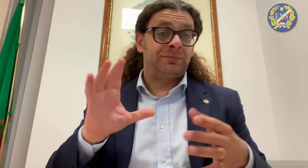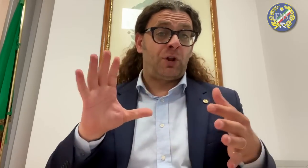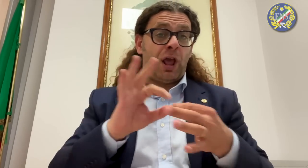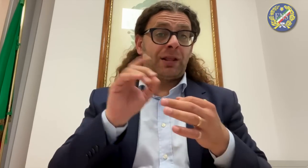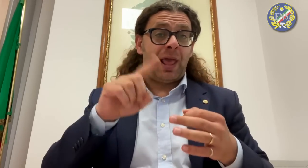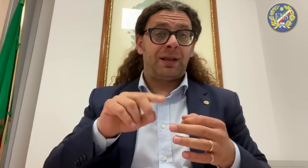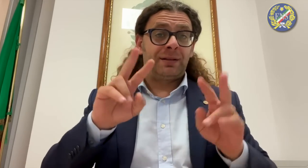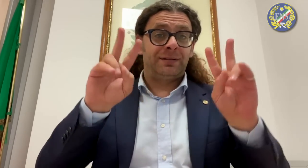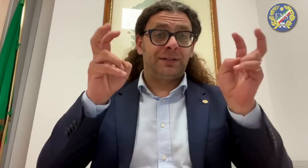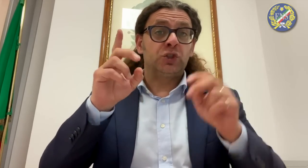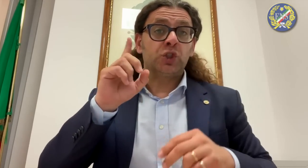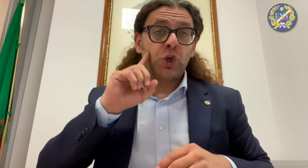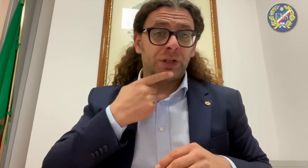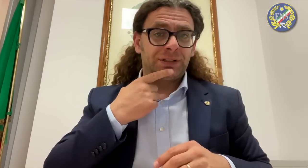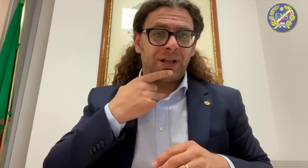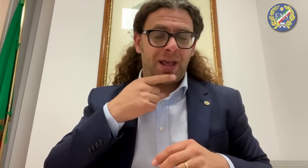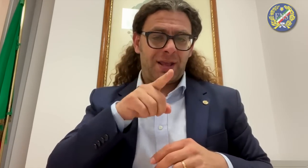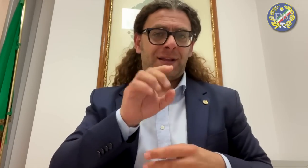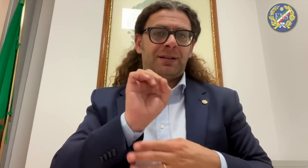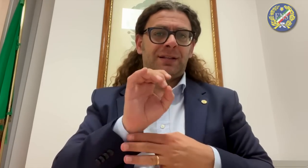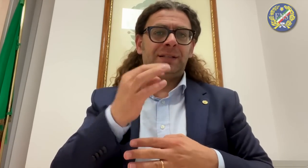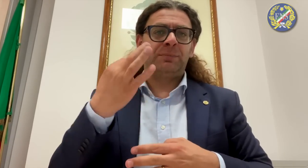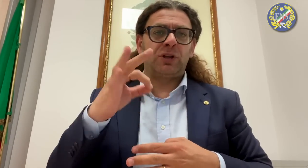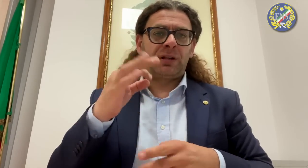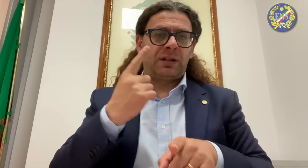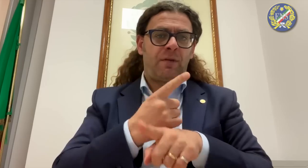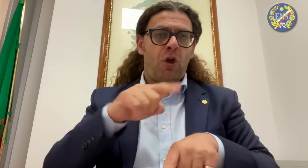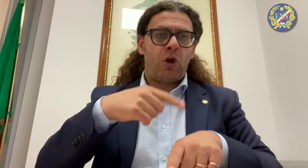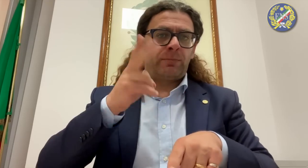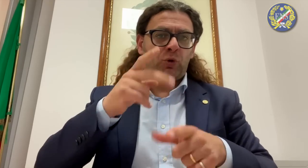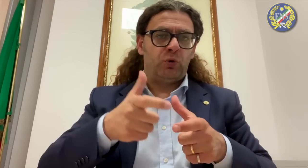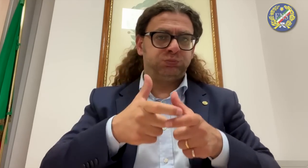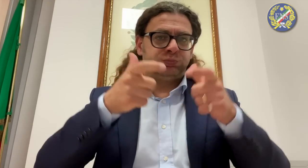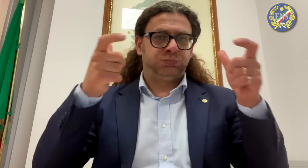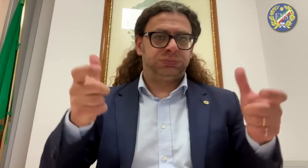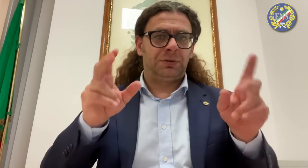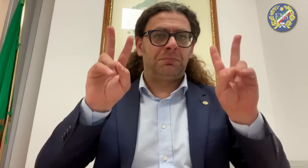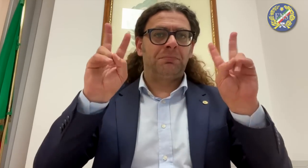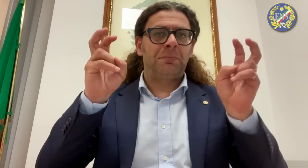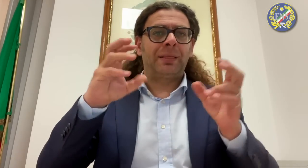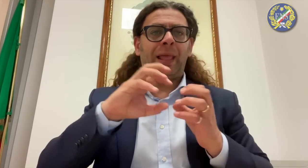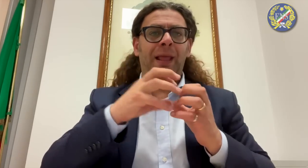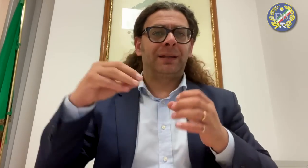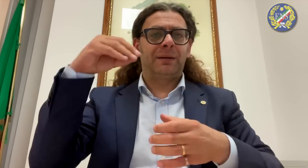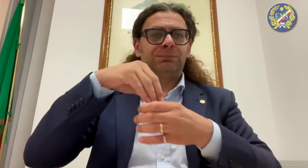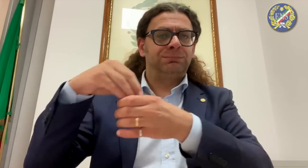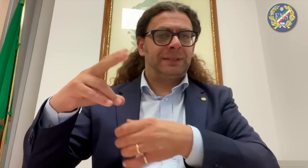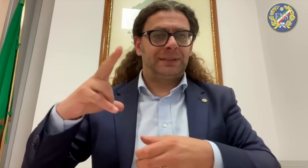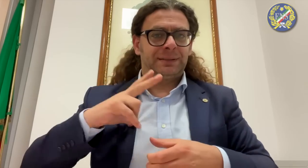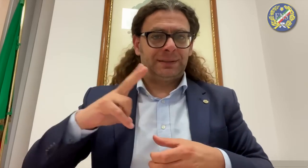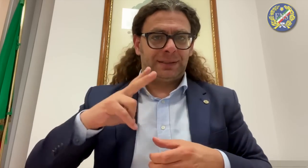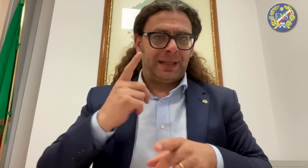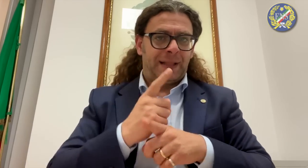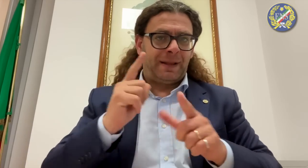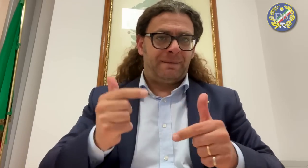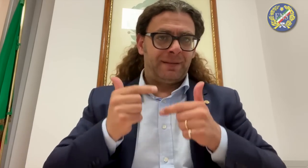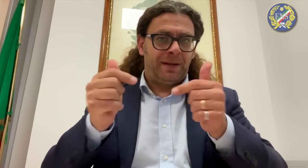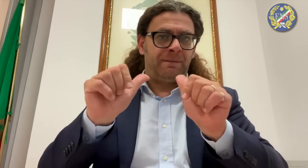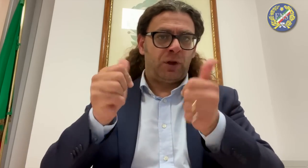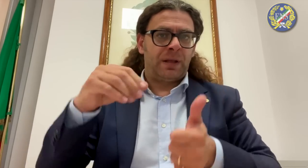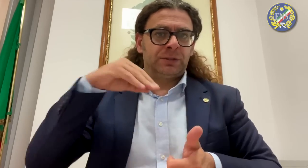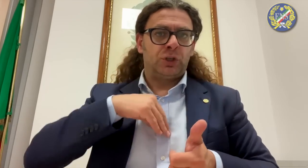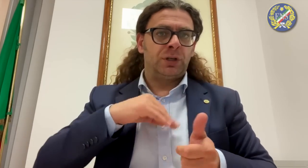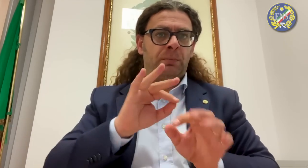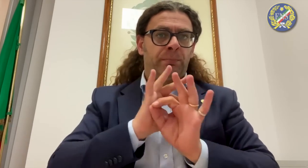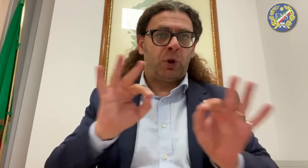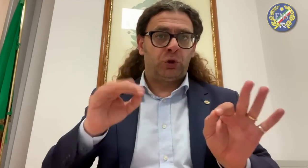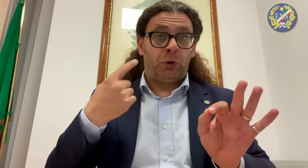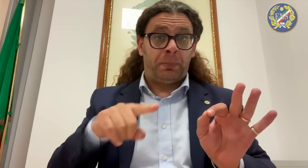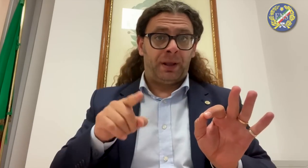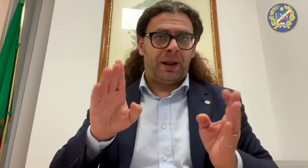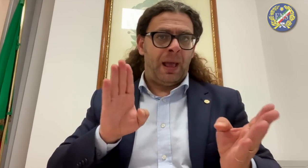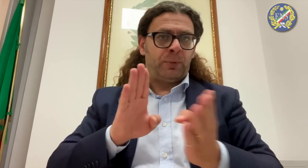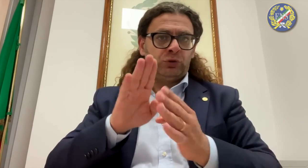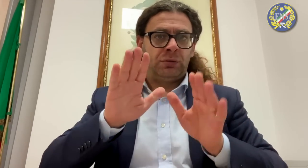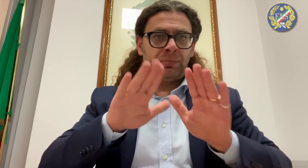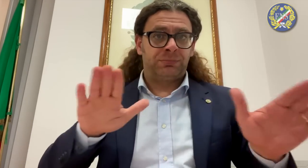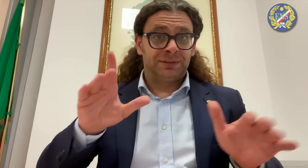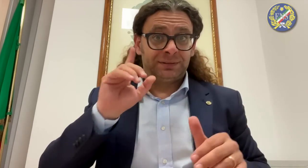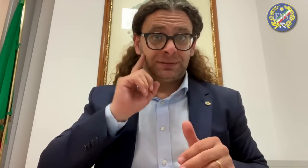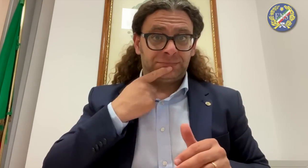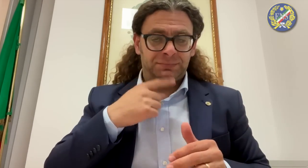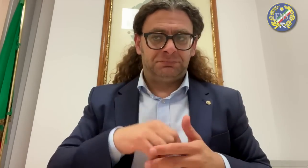consapevoli e pronti ad approcciarsi alle persone sorde. Il Ministero ha compreso. Abbiamo inoltre parlato della possibilità di includere la lingua dei segni